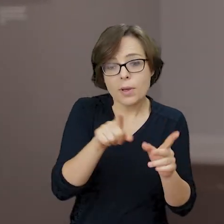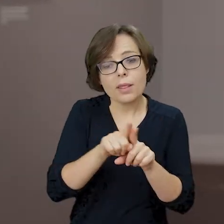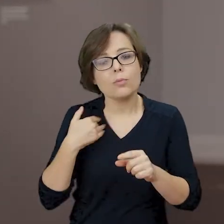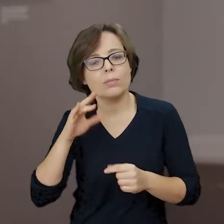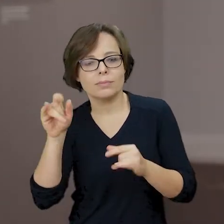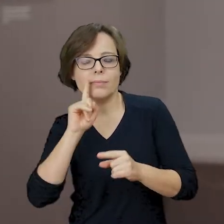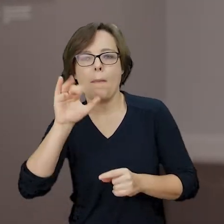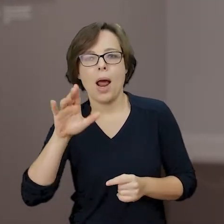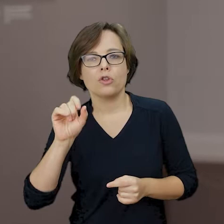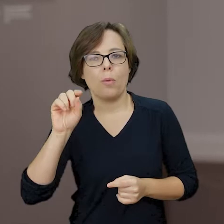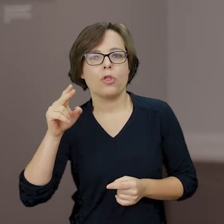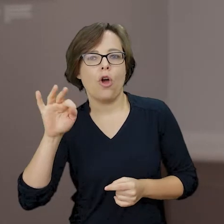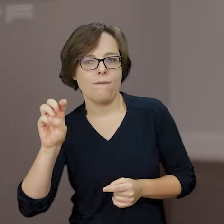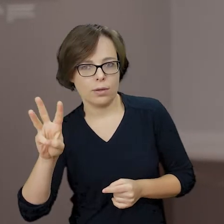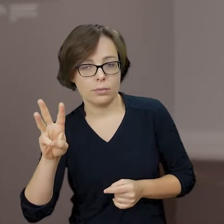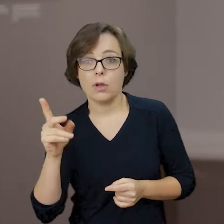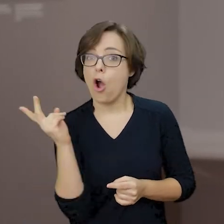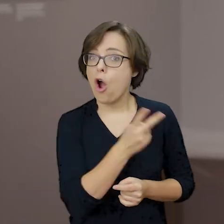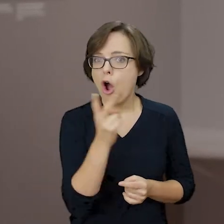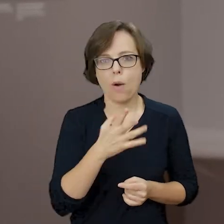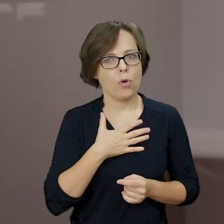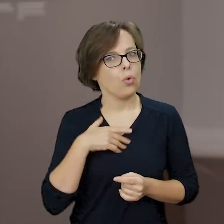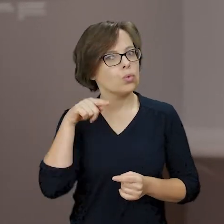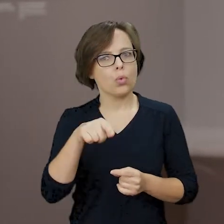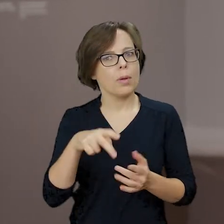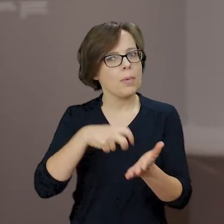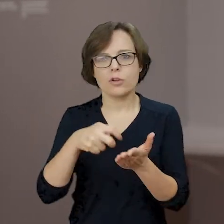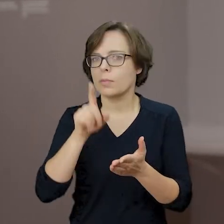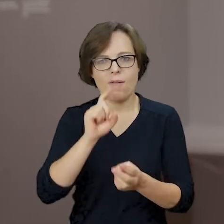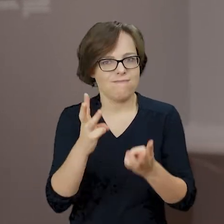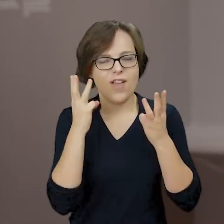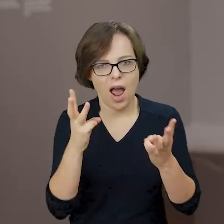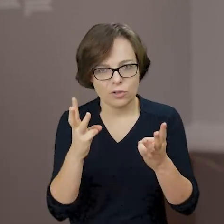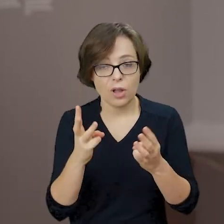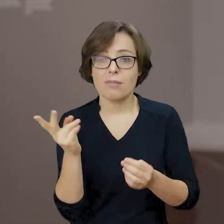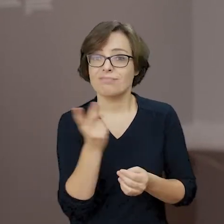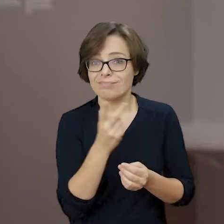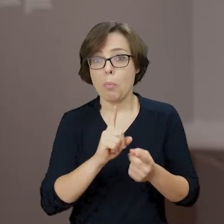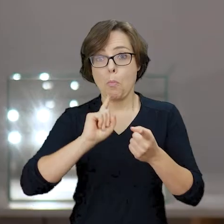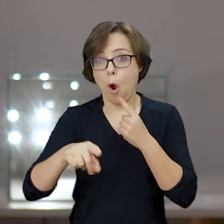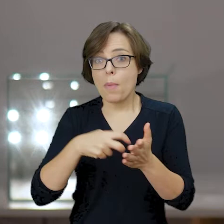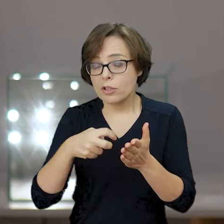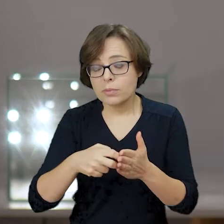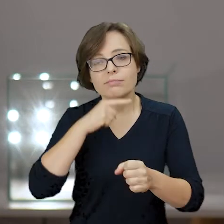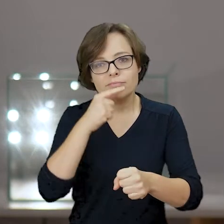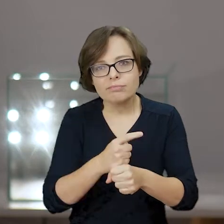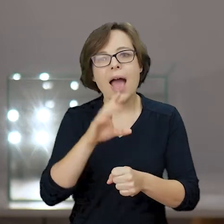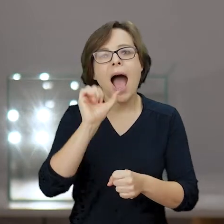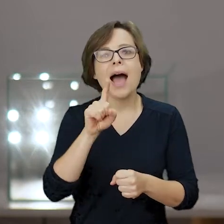Dla obu był to przełomowy moment, po którym obaj odeszli od ascezy, poszli jednak w różnych kierunkach.